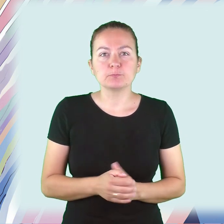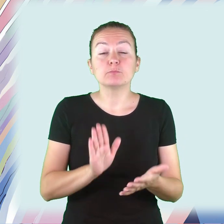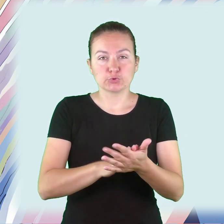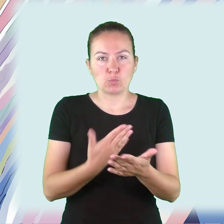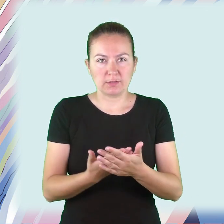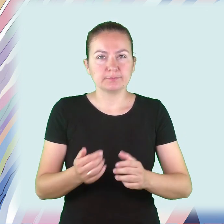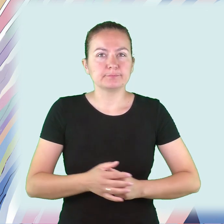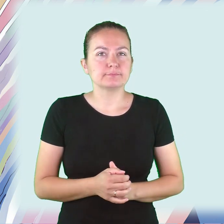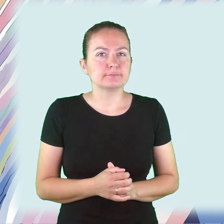Przykłady: